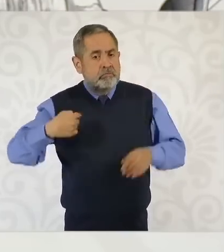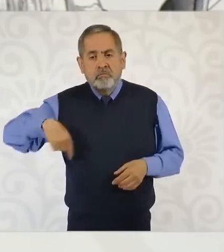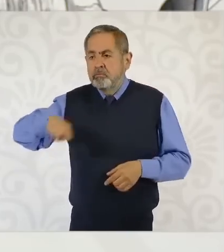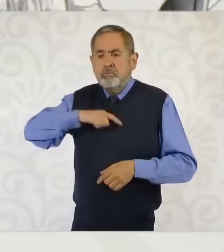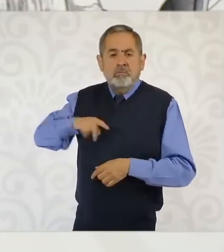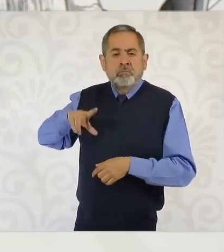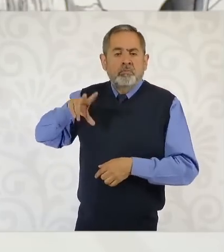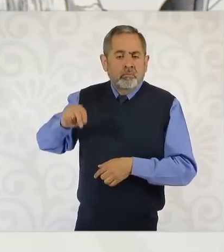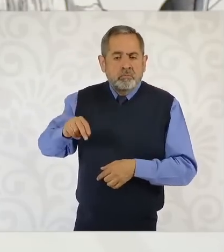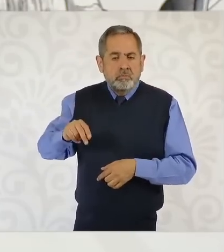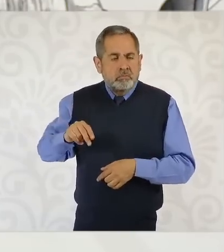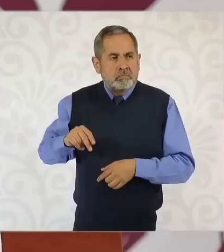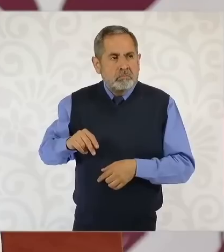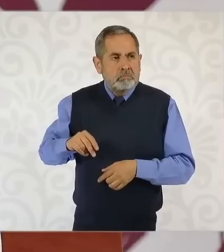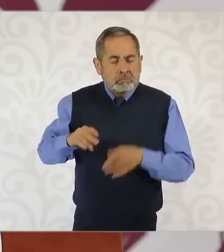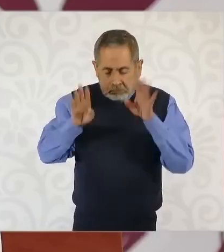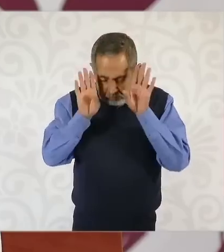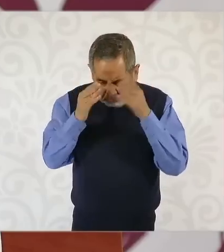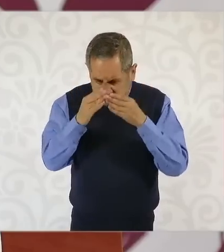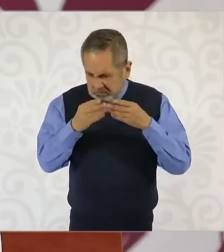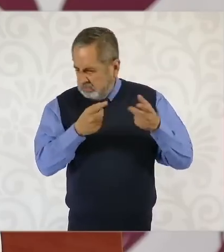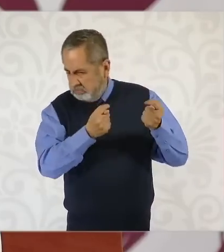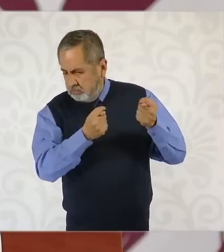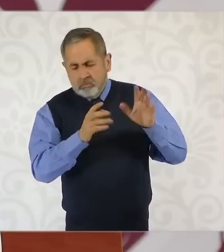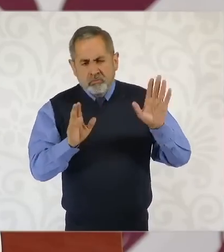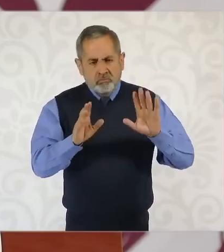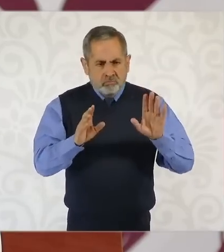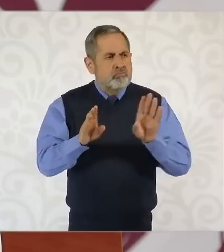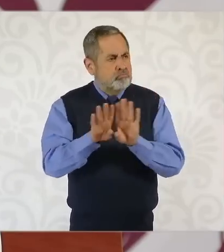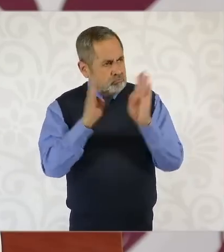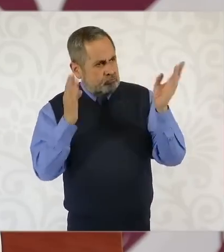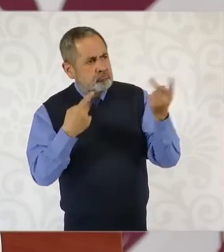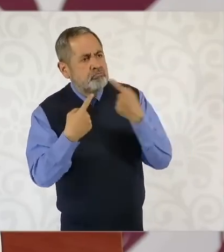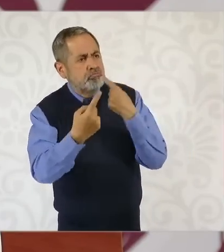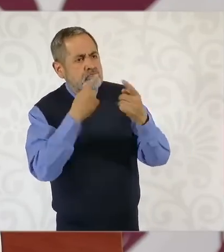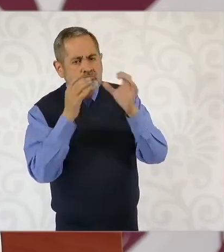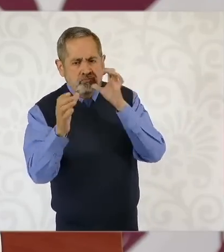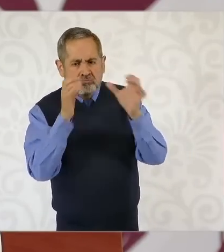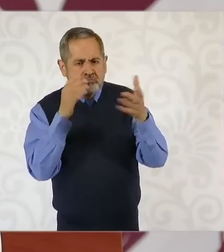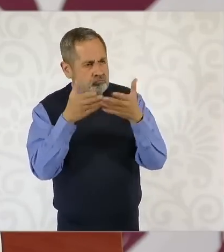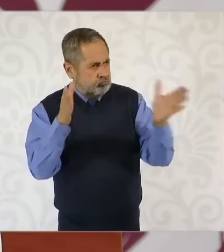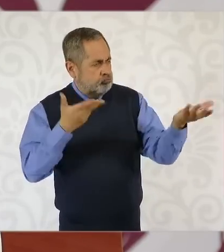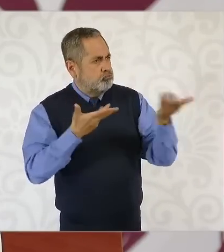el diálogo al contrario siempre están las puertas abiertas pero nosotros también tenemos que tomar